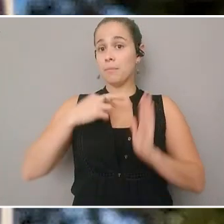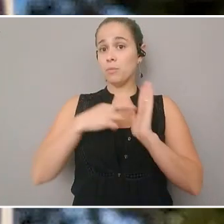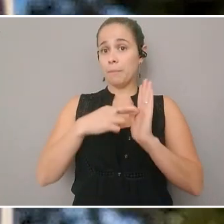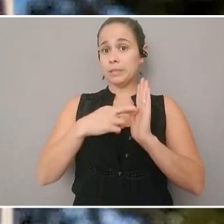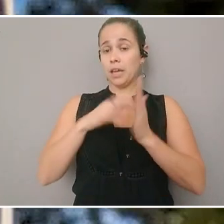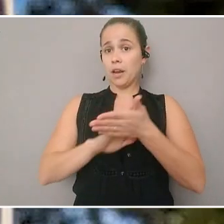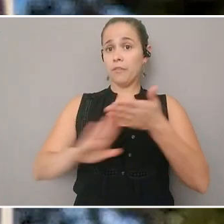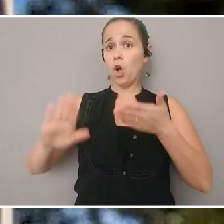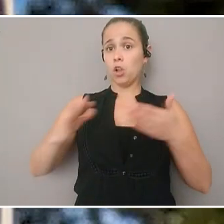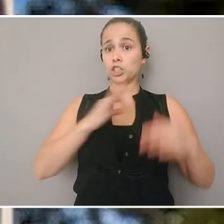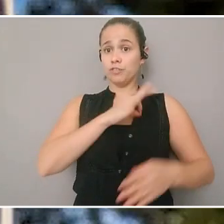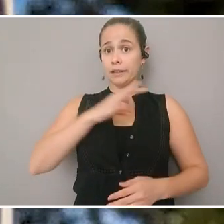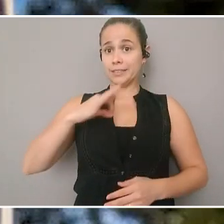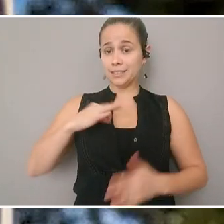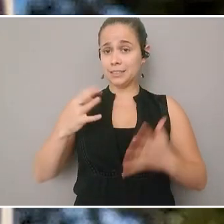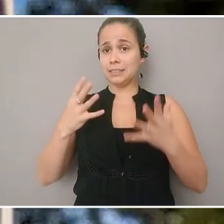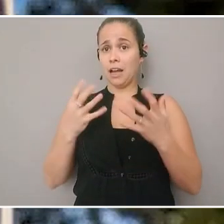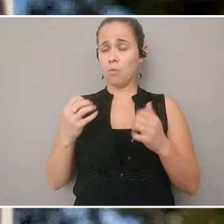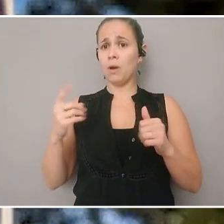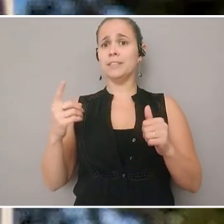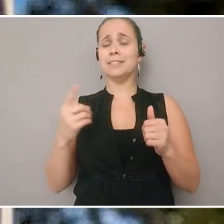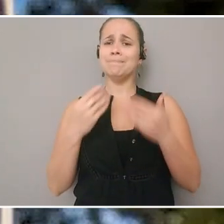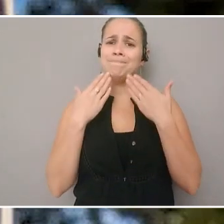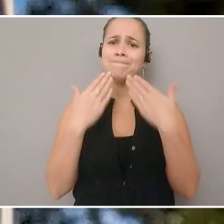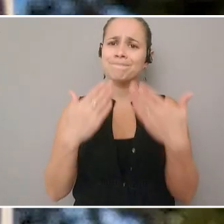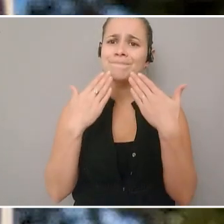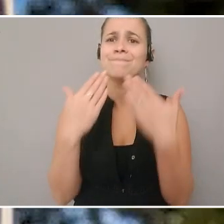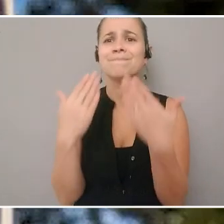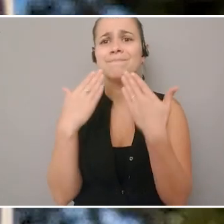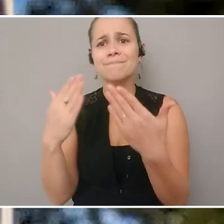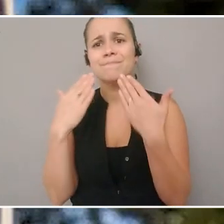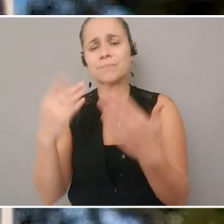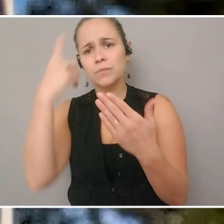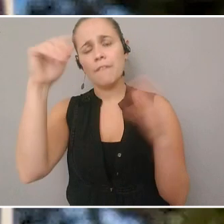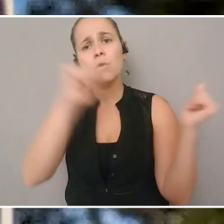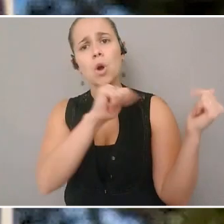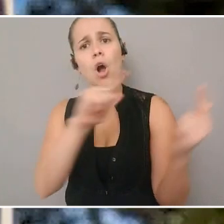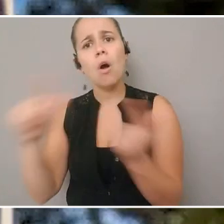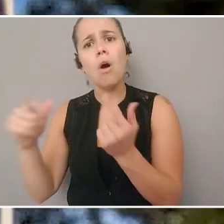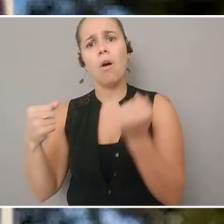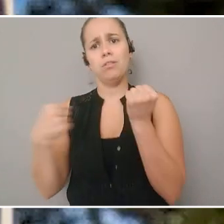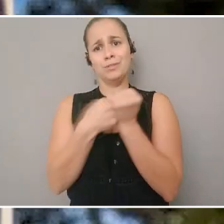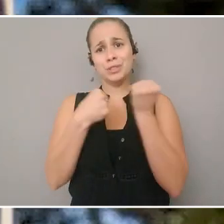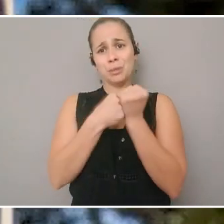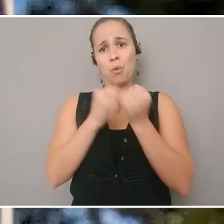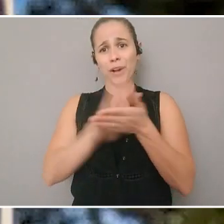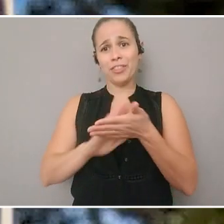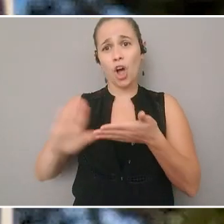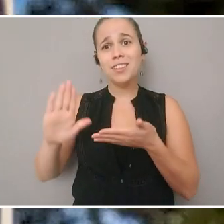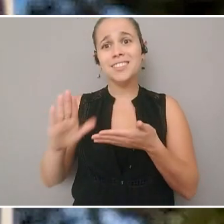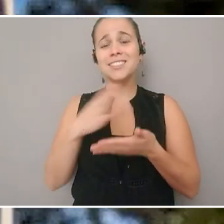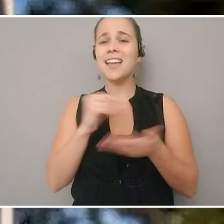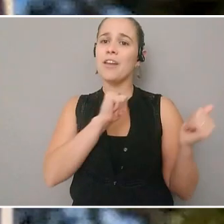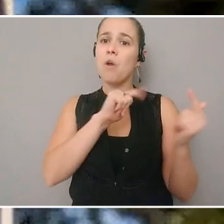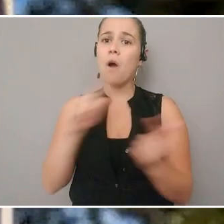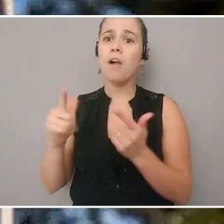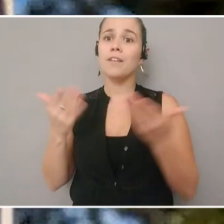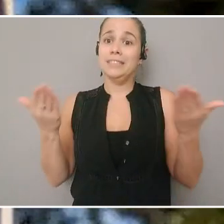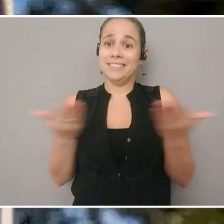colegio, me gustaría expresar nuestro agradecimiento a todos por apoyar